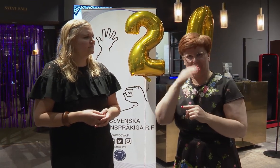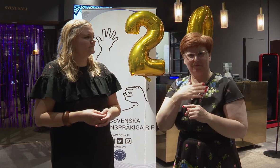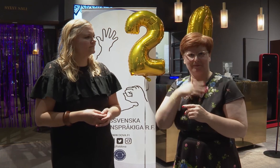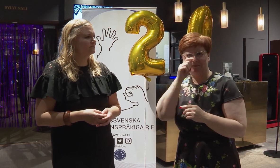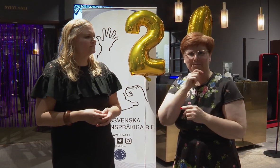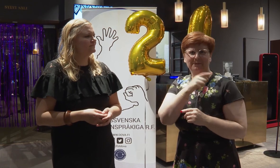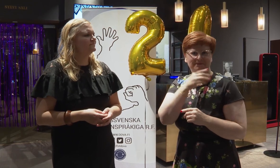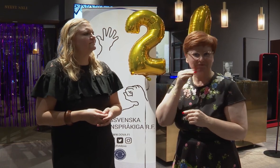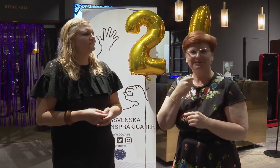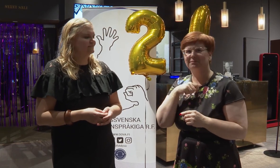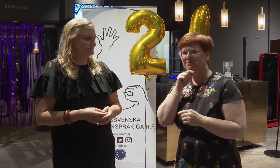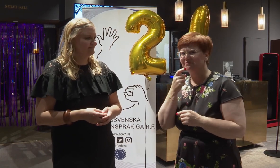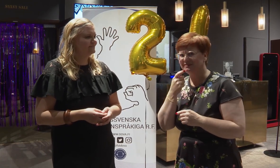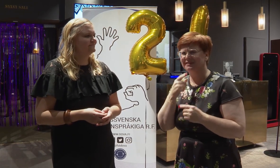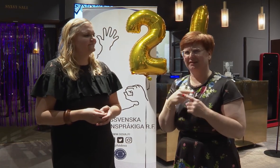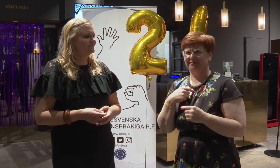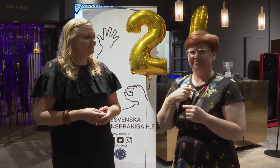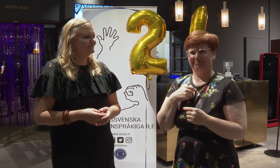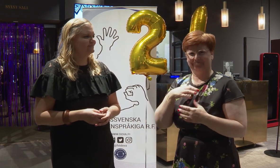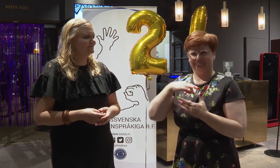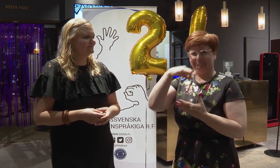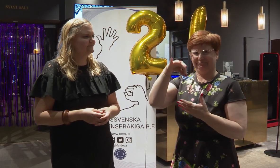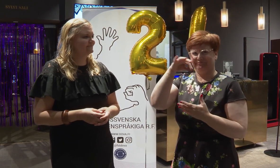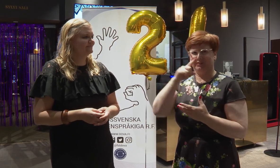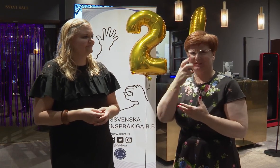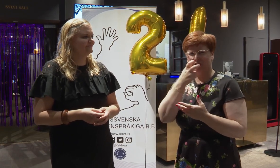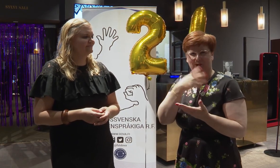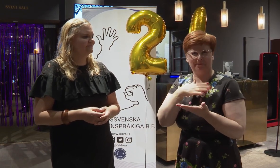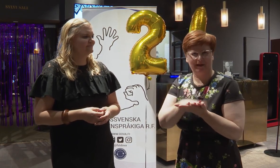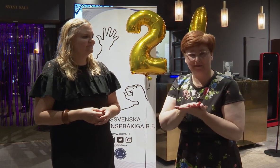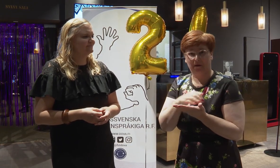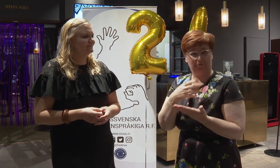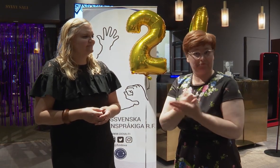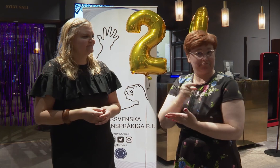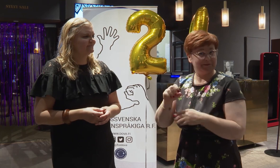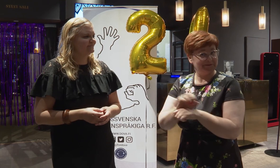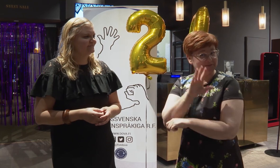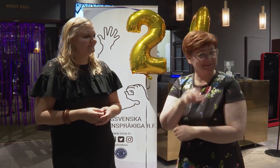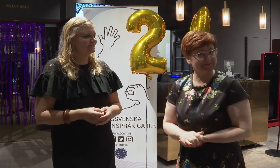Isäni oli siis suomenruotsalainen ja äitini suomalainen, - ja hetken paikkaani maailmassa etsittyäni löysinkin sen FST:stä.